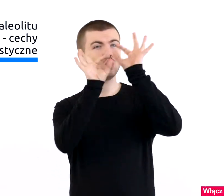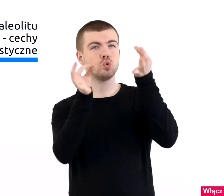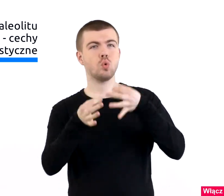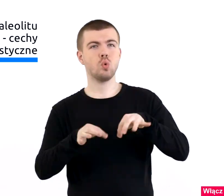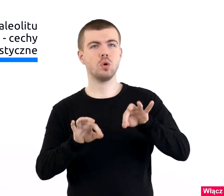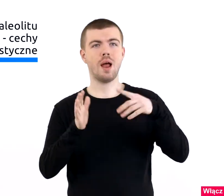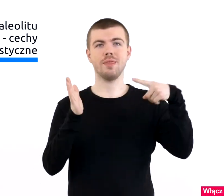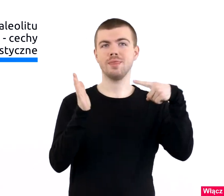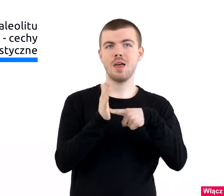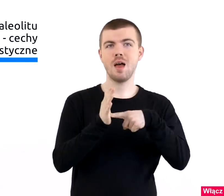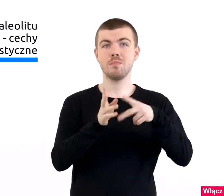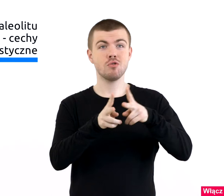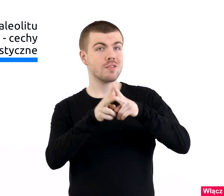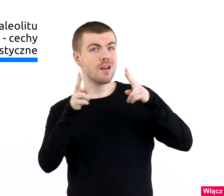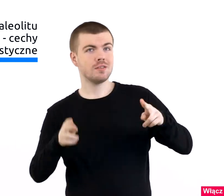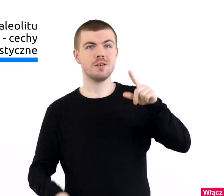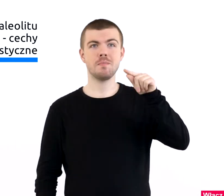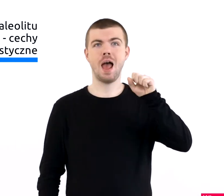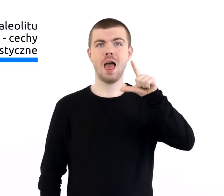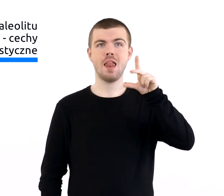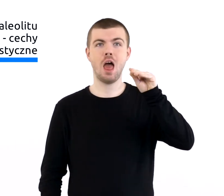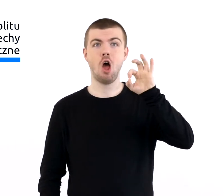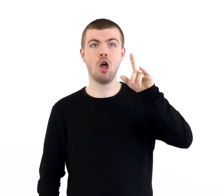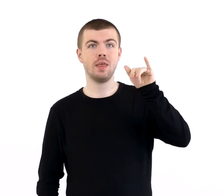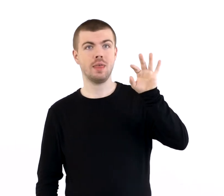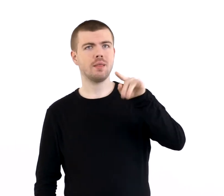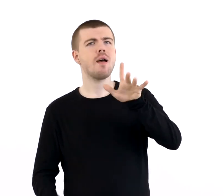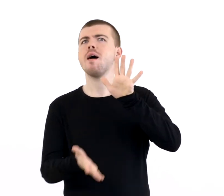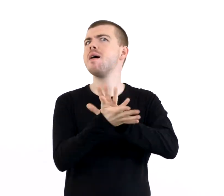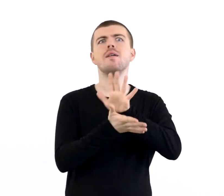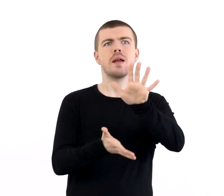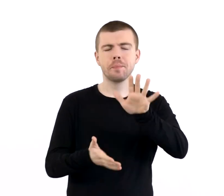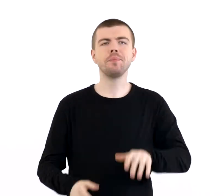Sztuka paleolitu – cechy charakterystyczne.